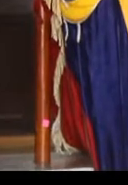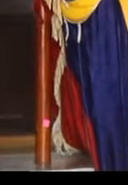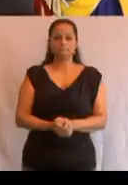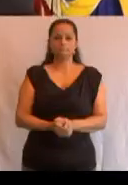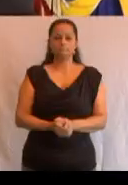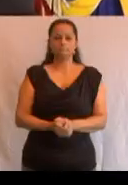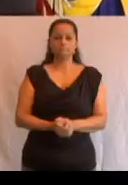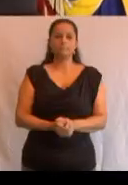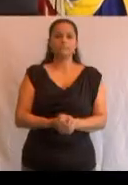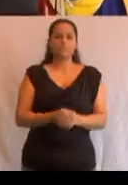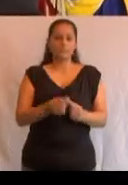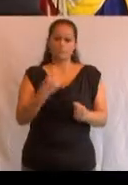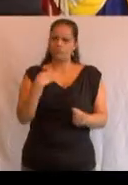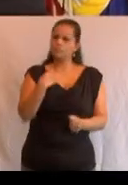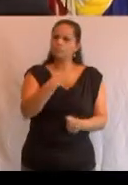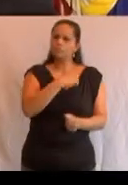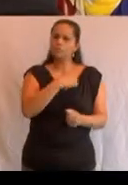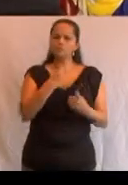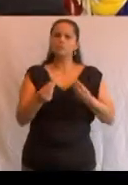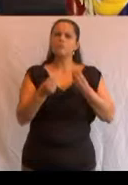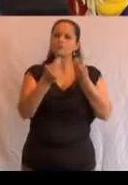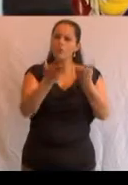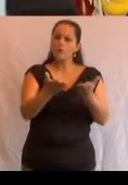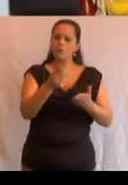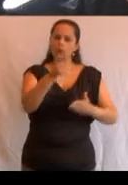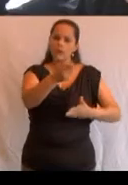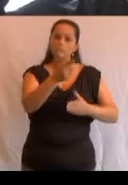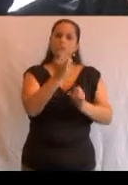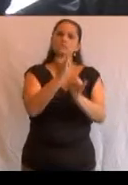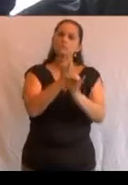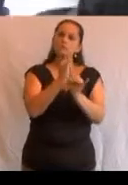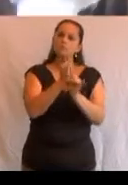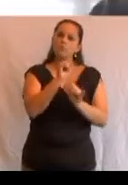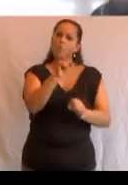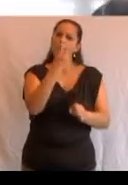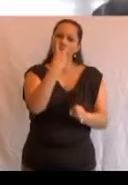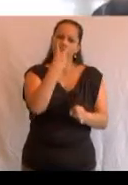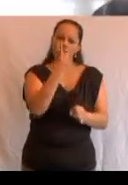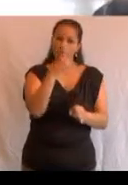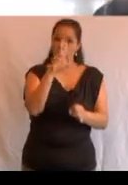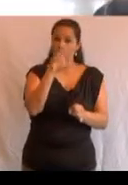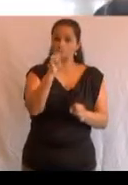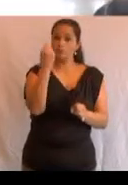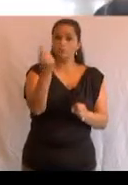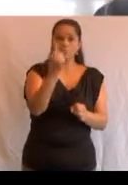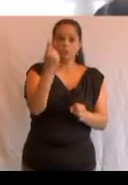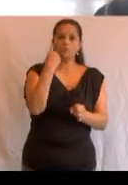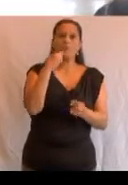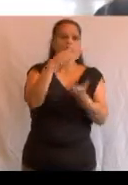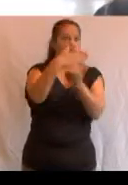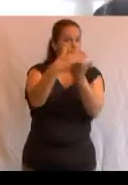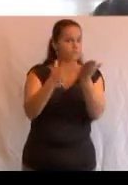bueno nosotros le hemos dado a esta institución una mirada no solamente a la parte de discapacidad